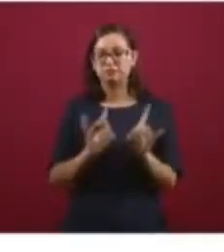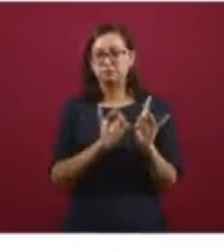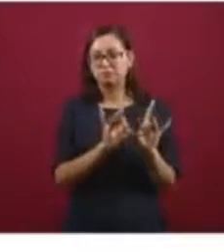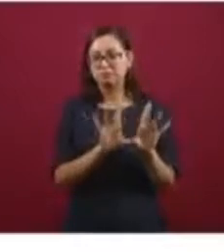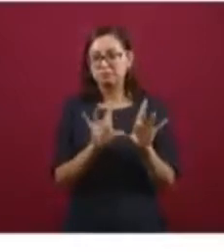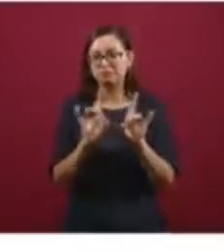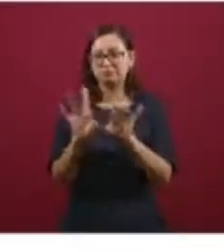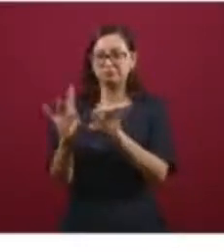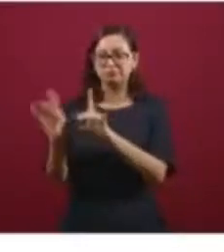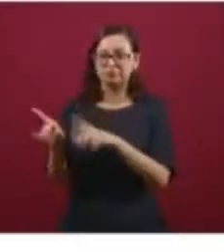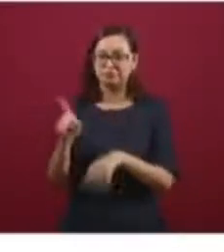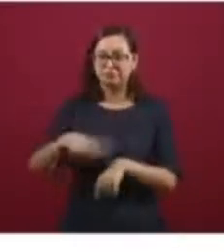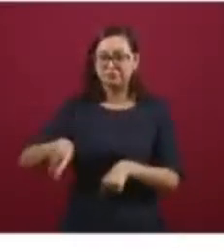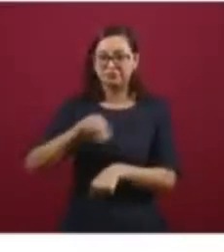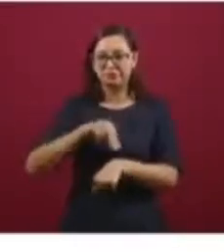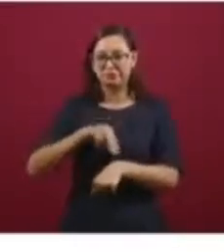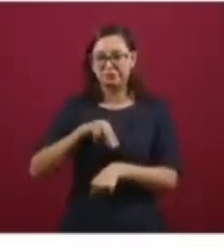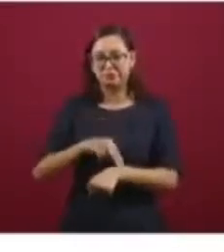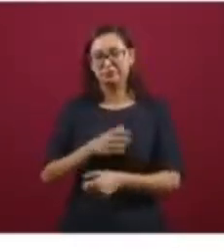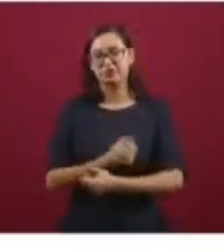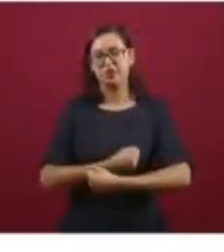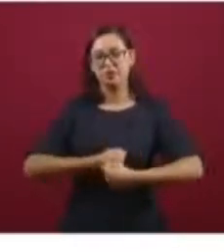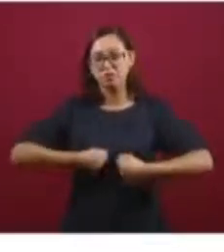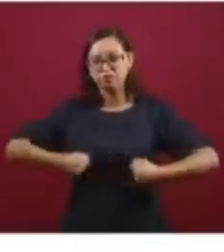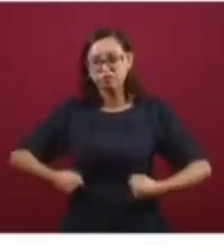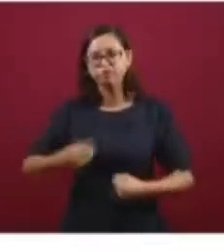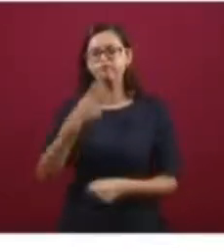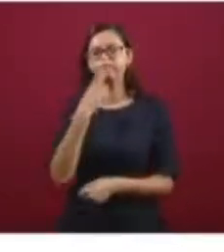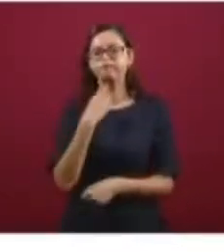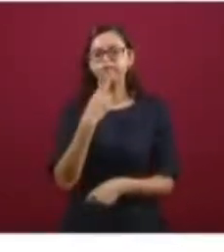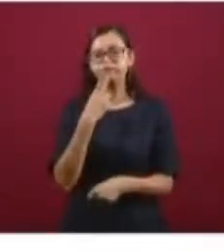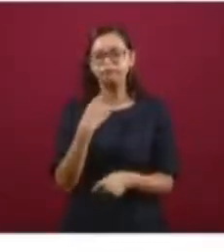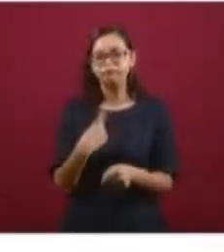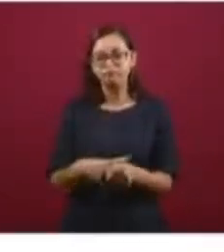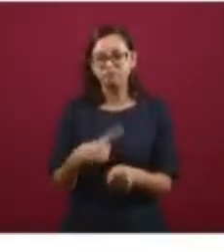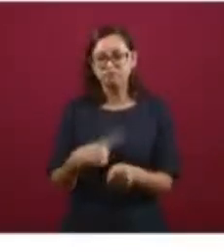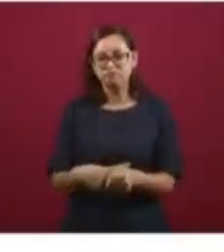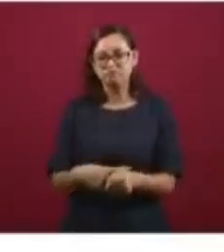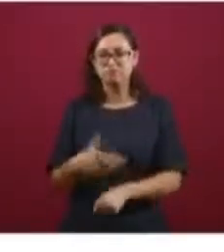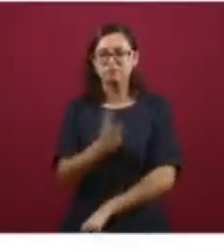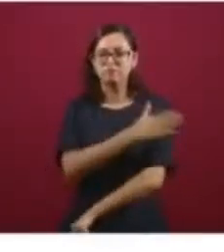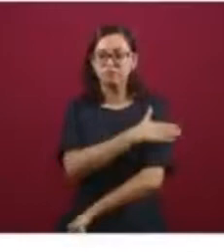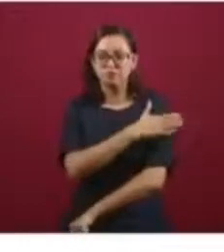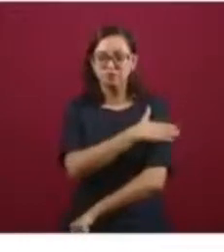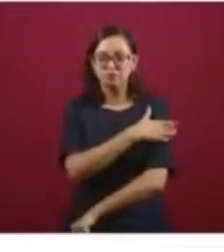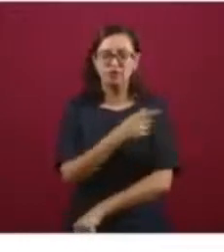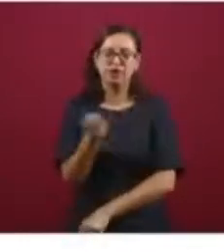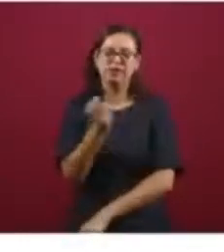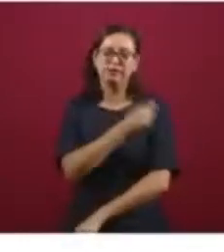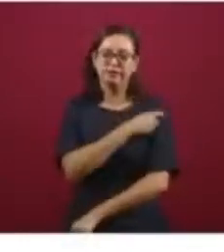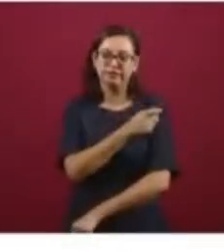el examen médico que son: obesidad, diabetes, problemas vasculares, tatuajes y algunos otros